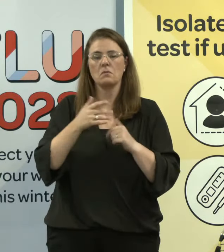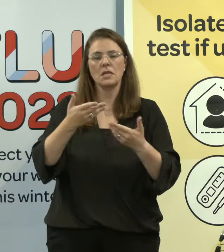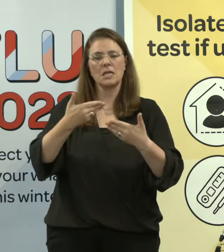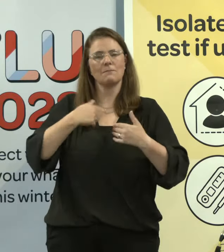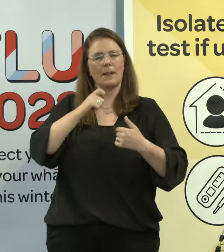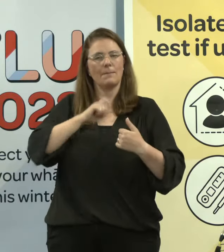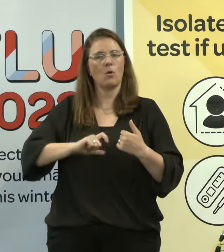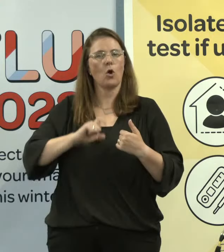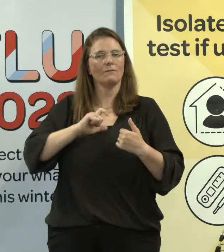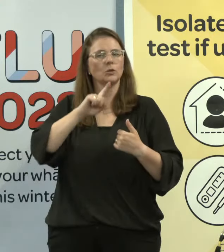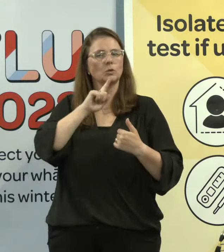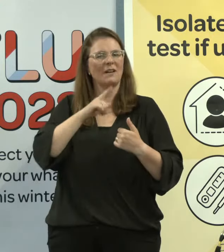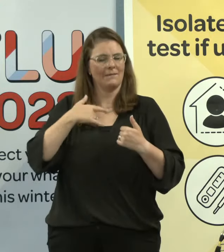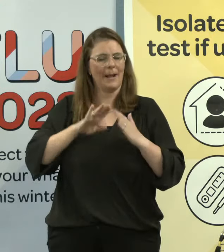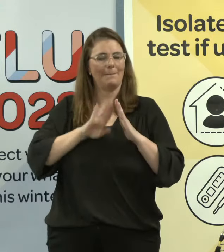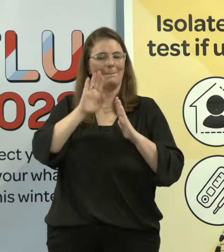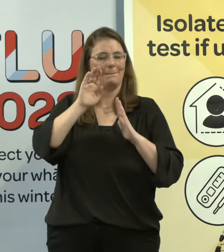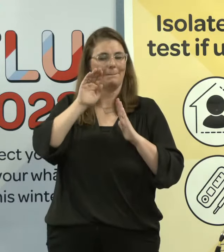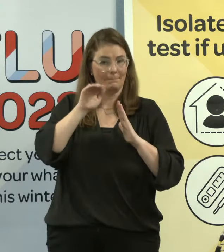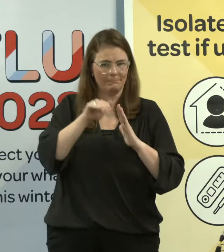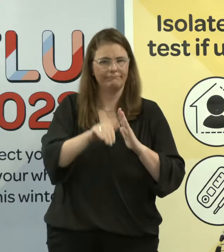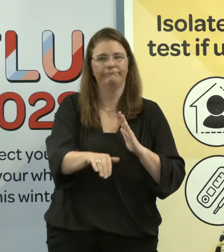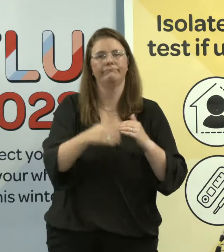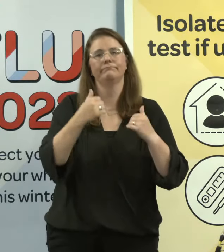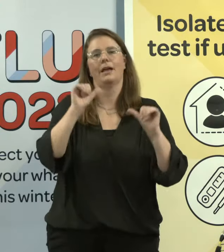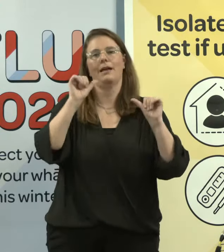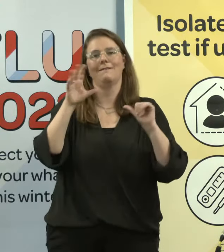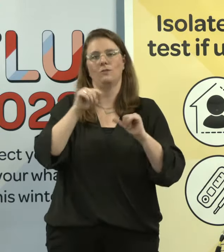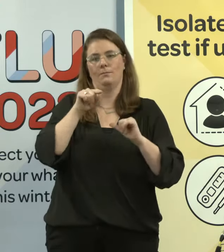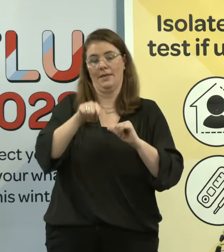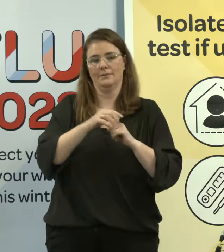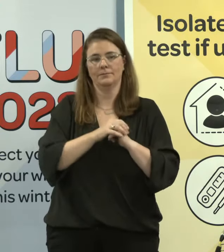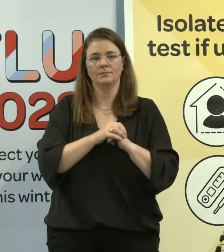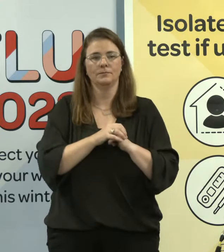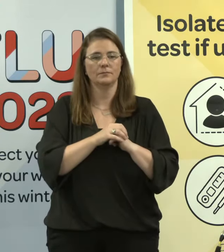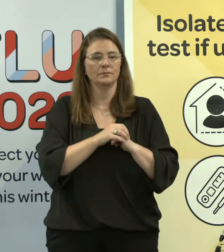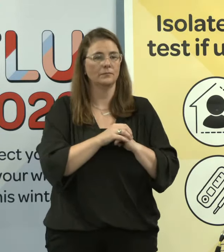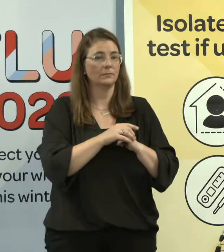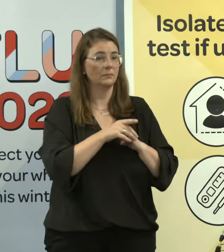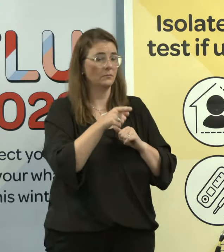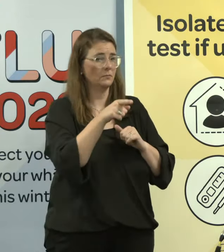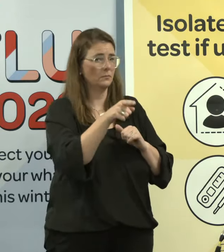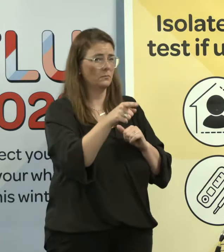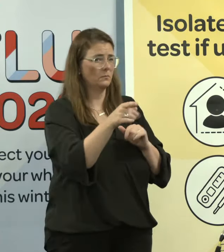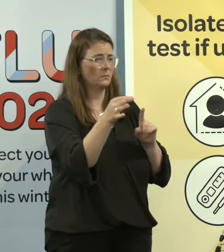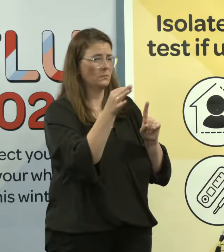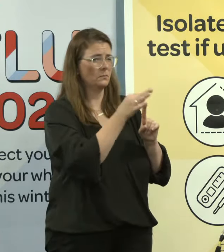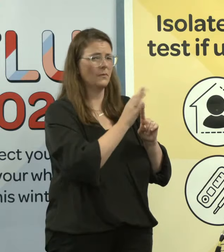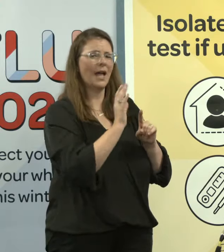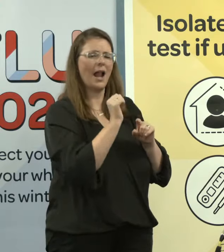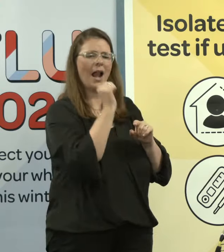tauira kaua mai i te tau tuturu, engari tino ina koe titiro ki te